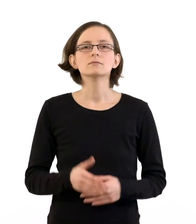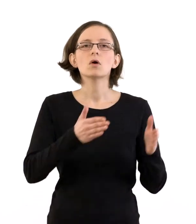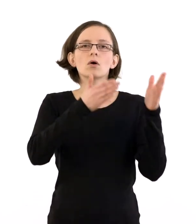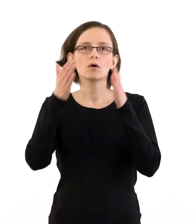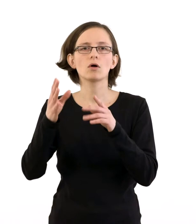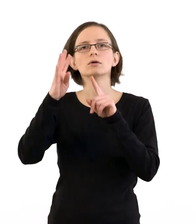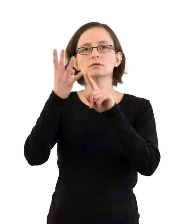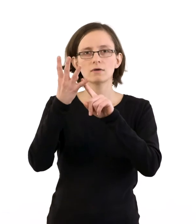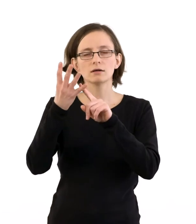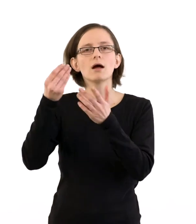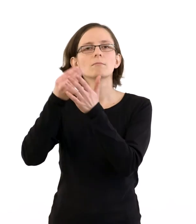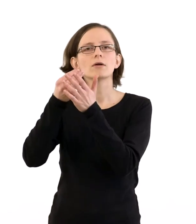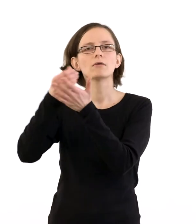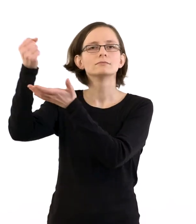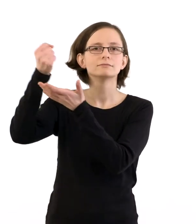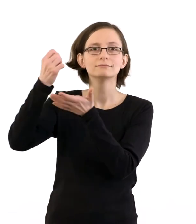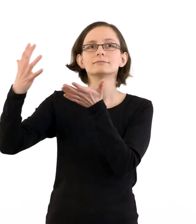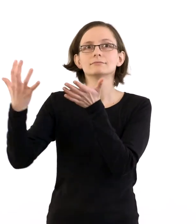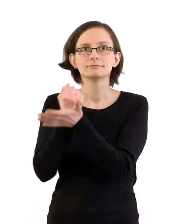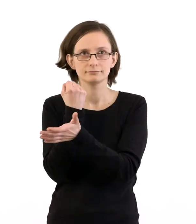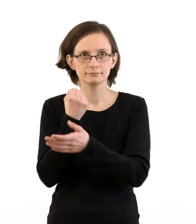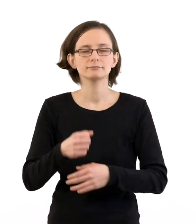Krok 4. Uzyskanie finansowania